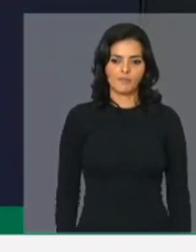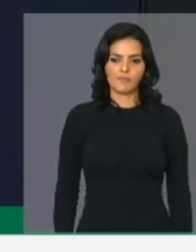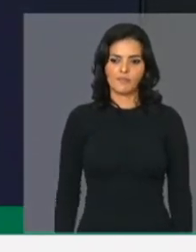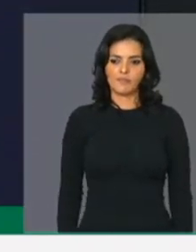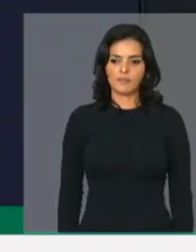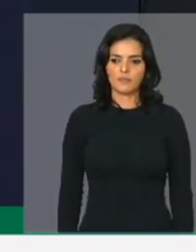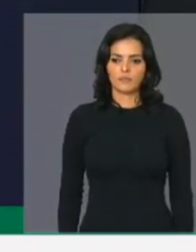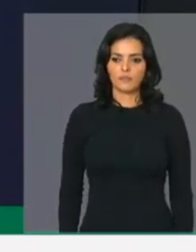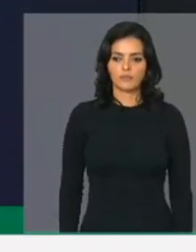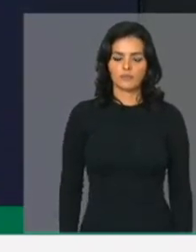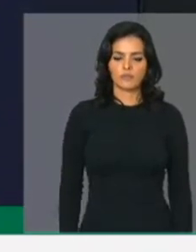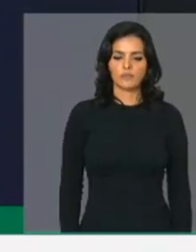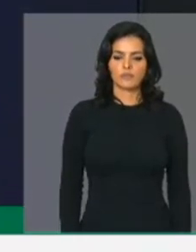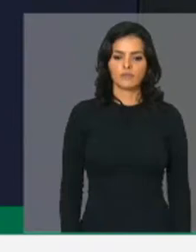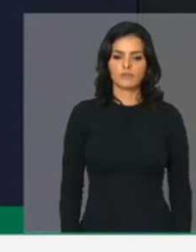MEDIDA PROVISÓRIA ELA TINHA O TEXTO ORIGINAL MERITÓRIO.